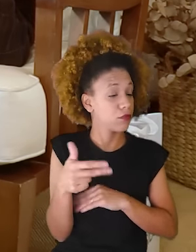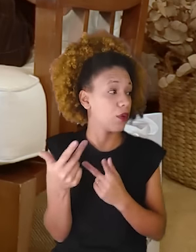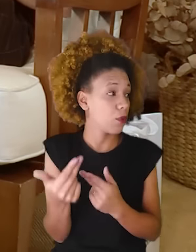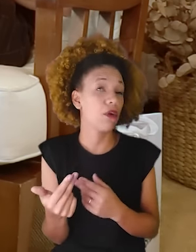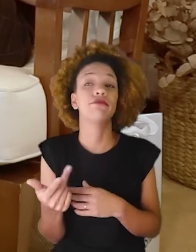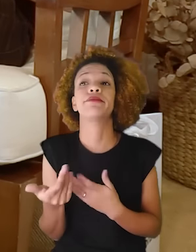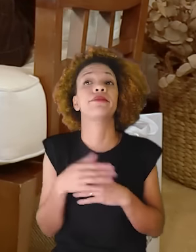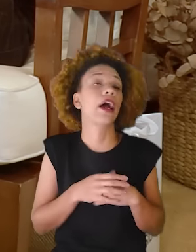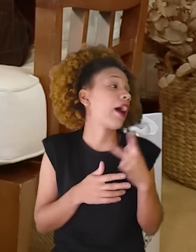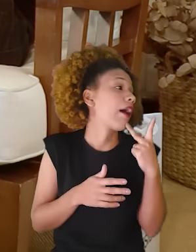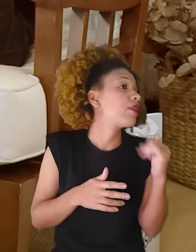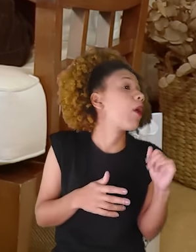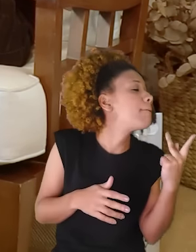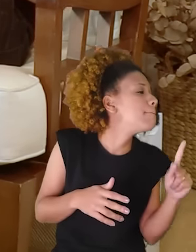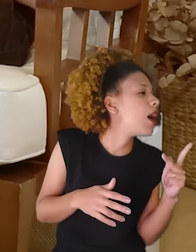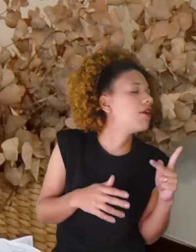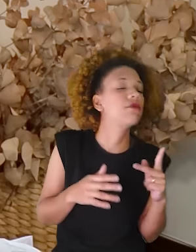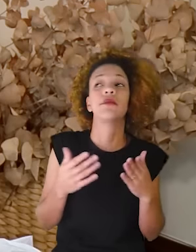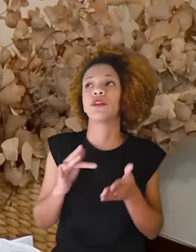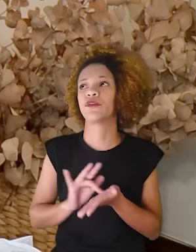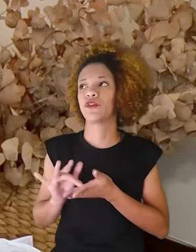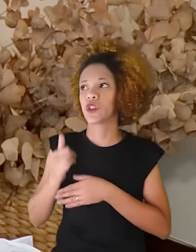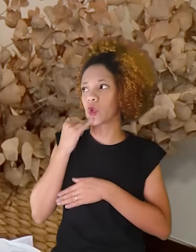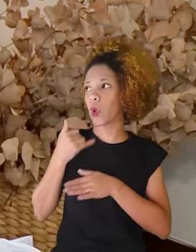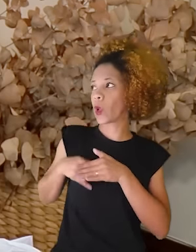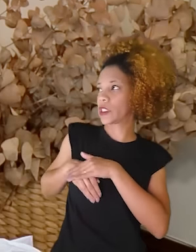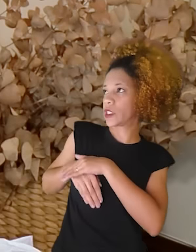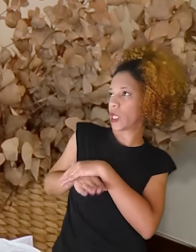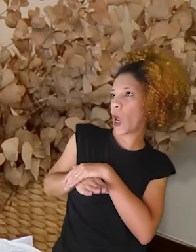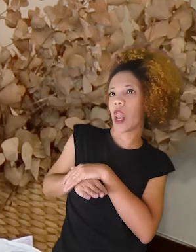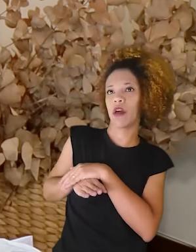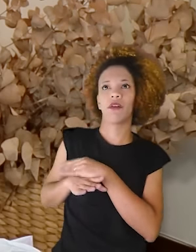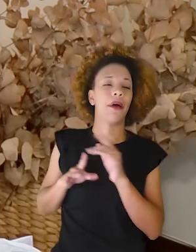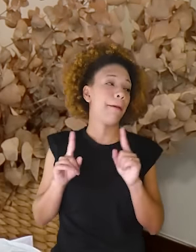coisa que falam Cadê o seu pai as pessoas falam vou esconder o celular é isso é isso só que quando